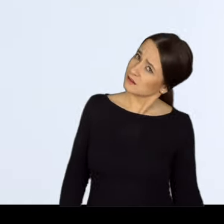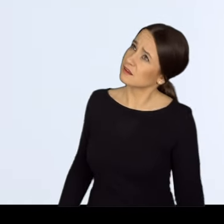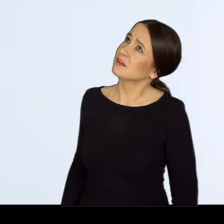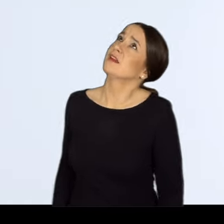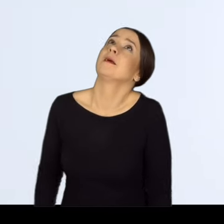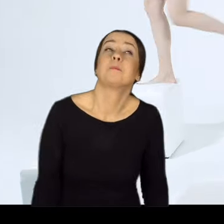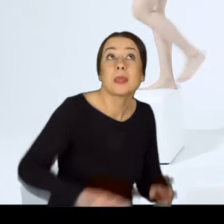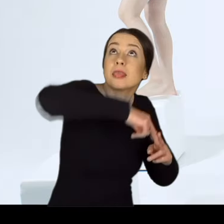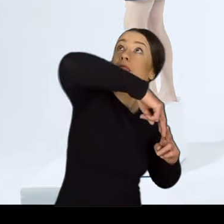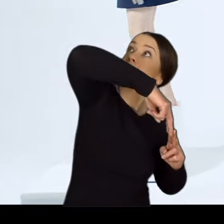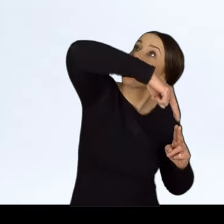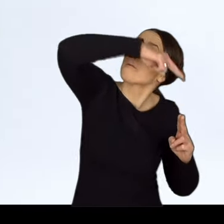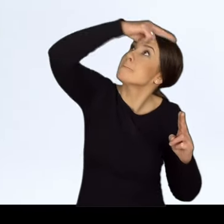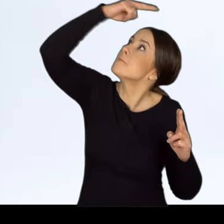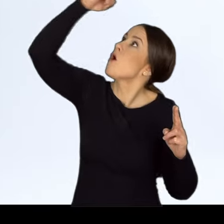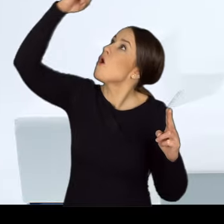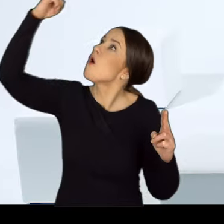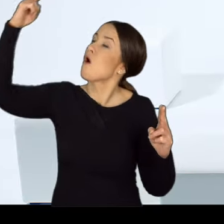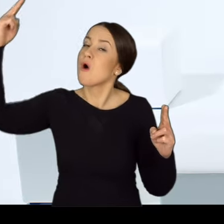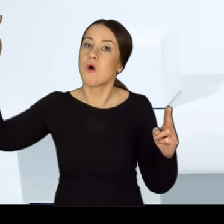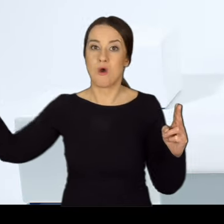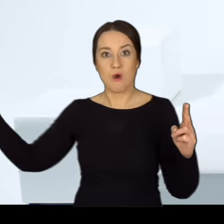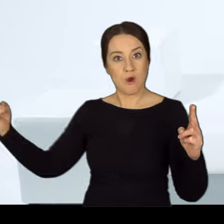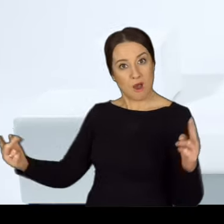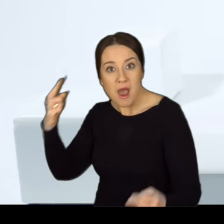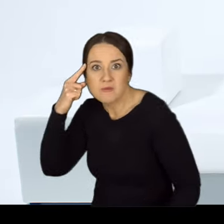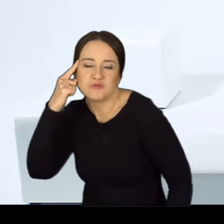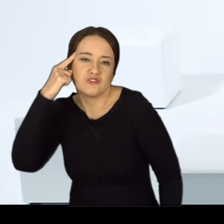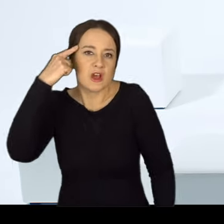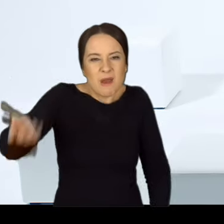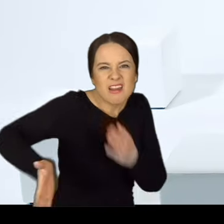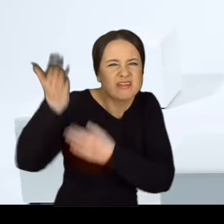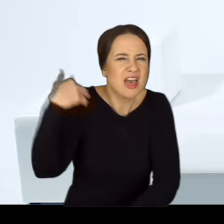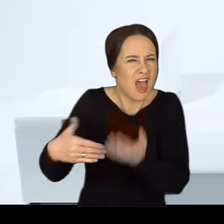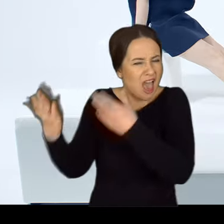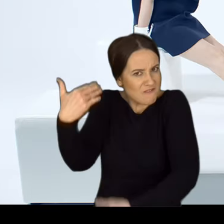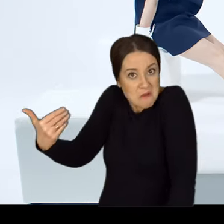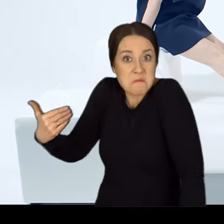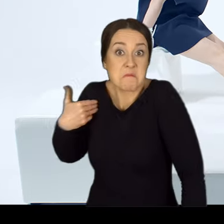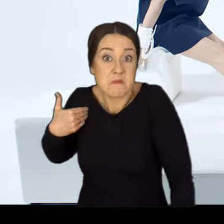Nieboskłonu stałość karmi krew